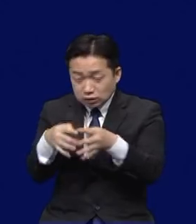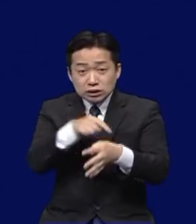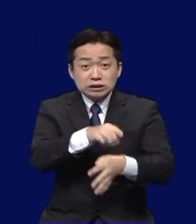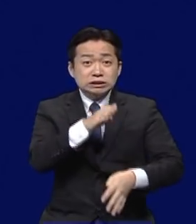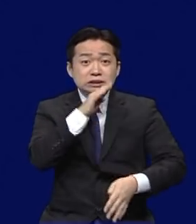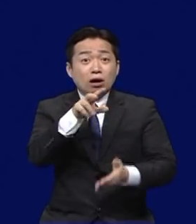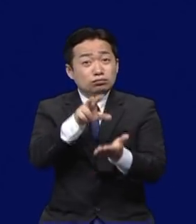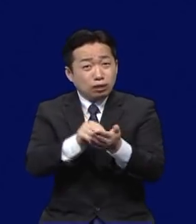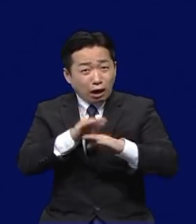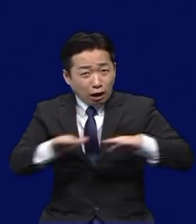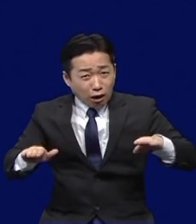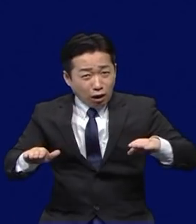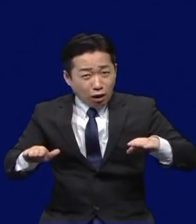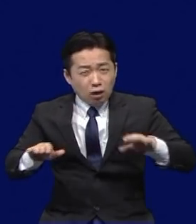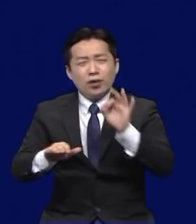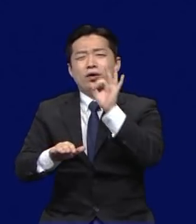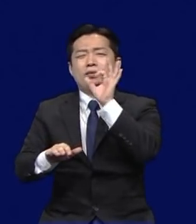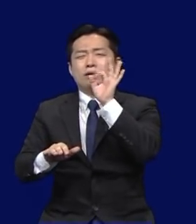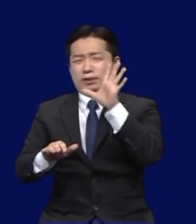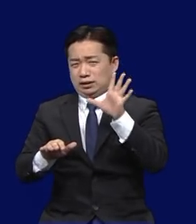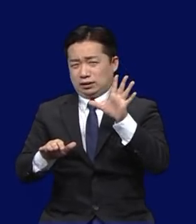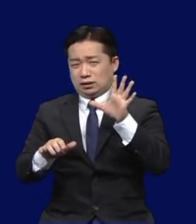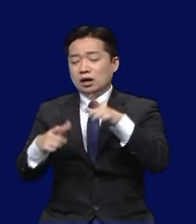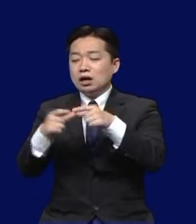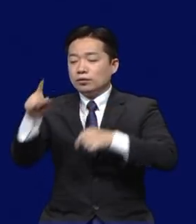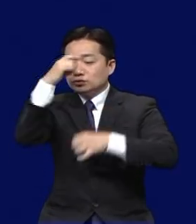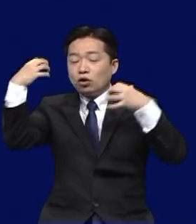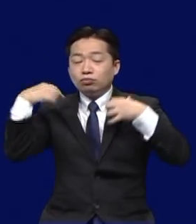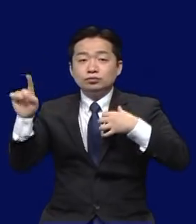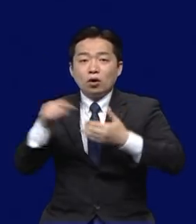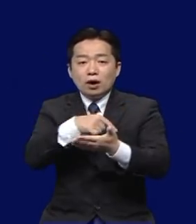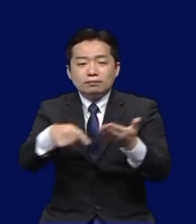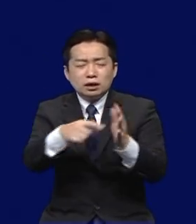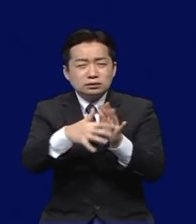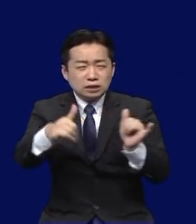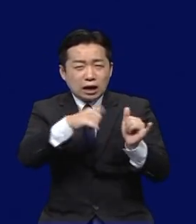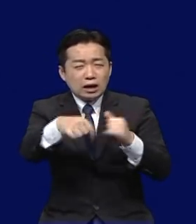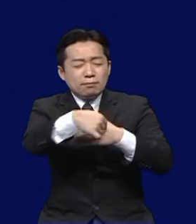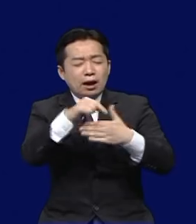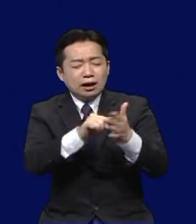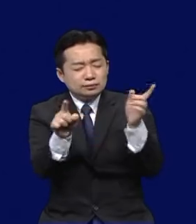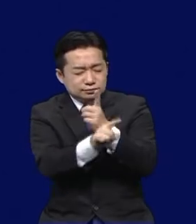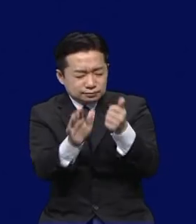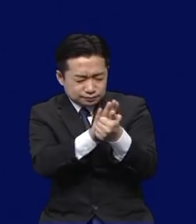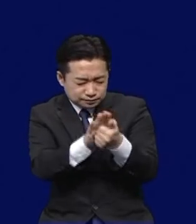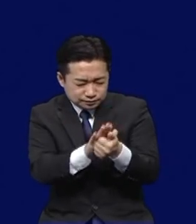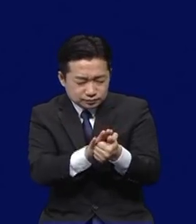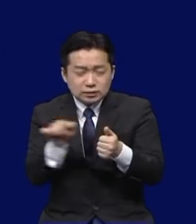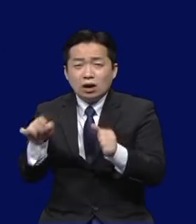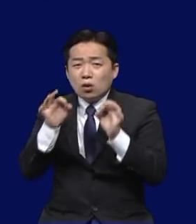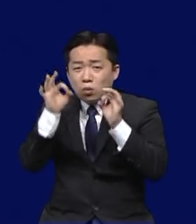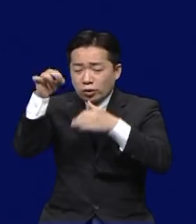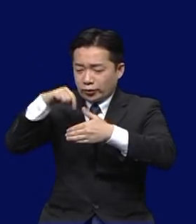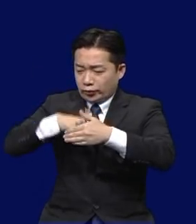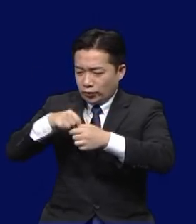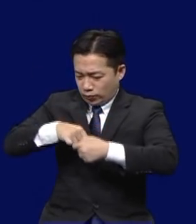될 수 없다면서 일본 정부가 피해자들의 상처 치유를 위해 진정한 노력을 보여야 한다고 촉구했습니다.